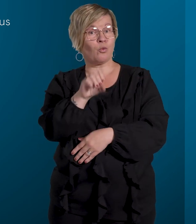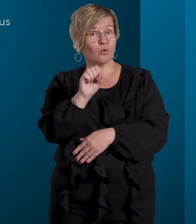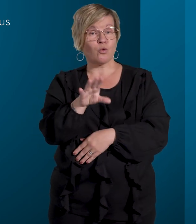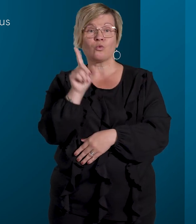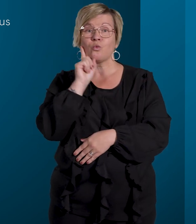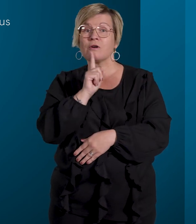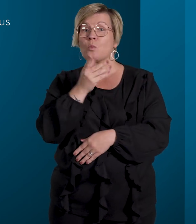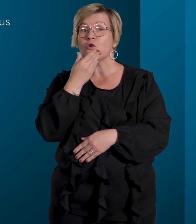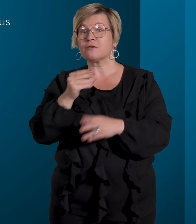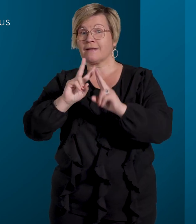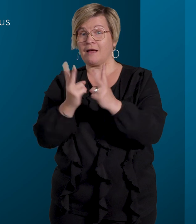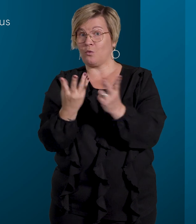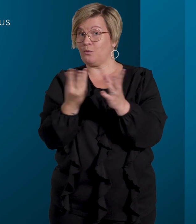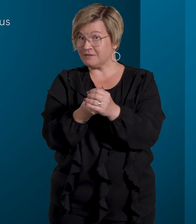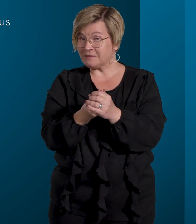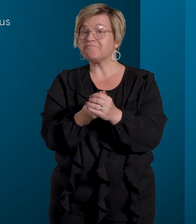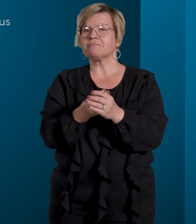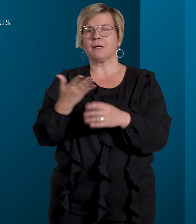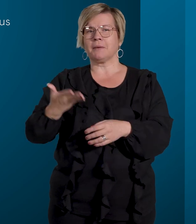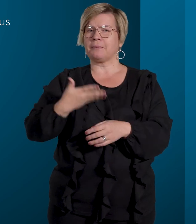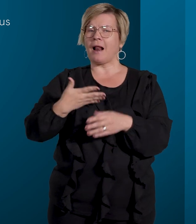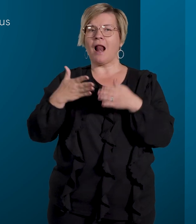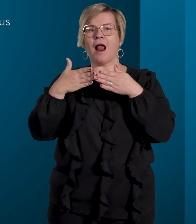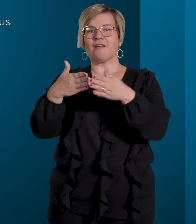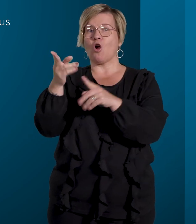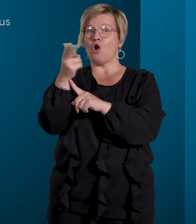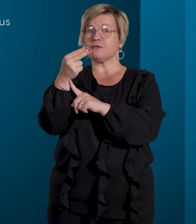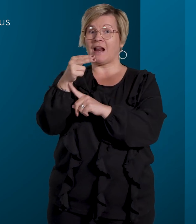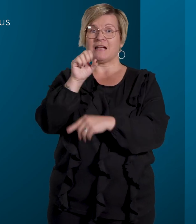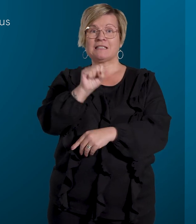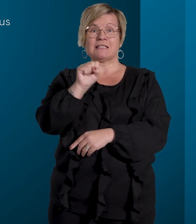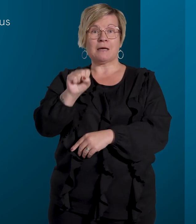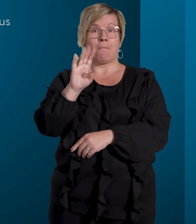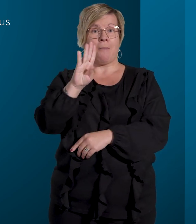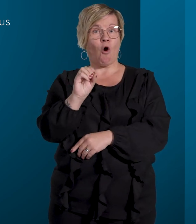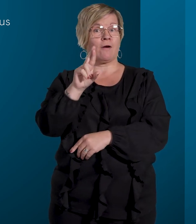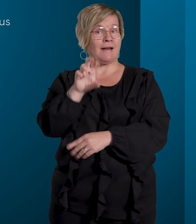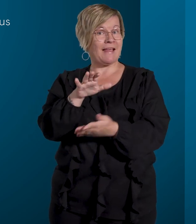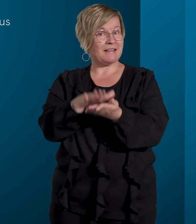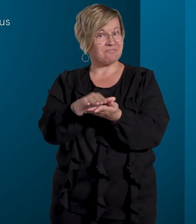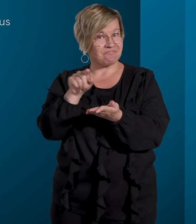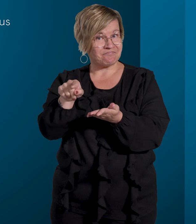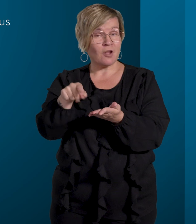Turun Kuurojen nuorisokerhon kanssa ylellisellä laivahostelli S/S Borella -